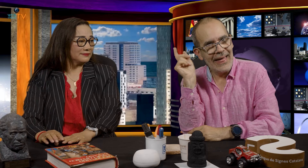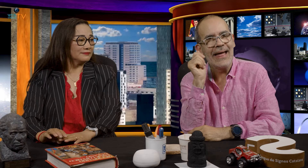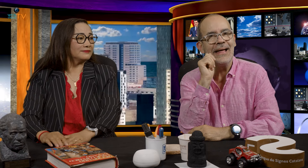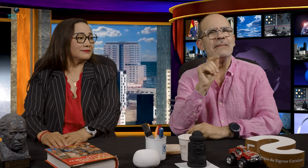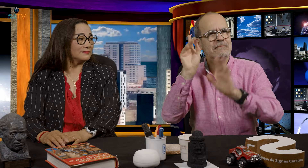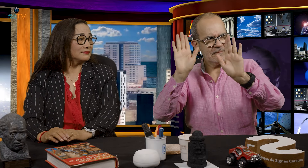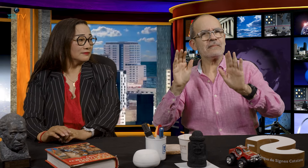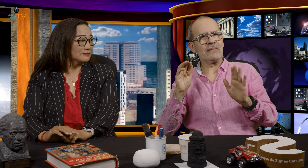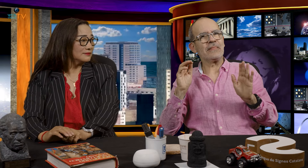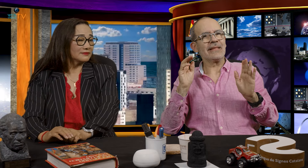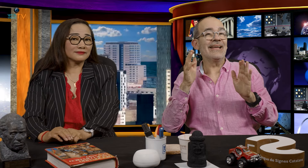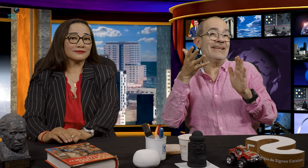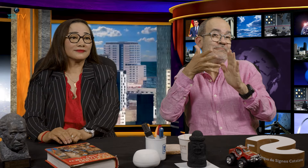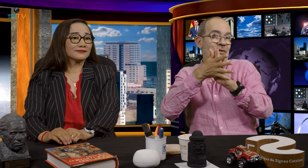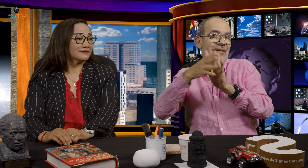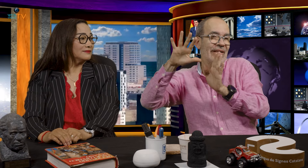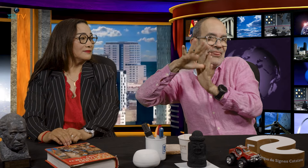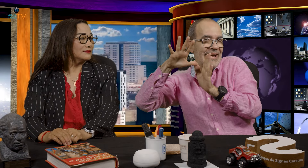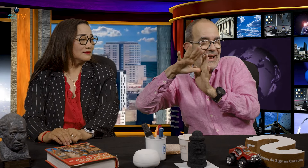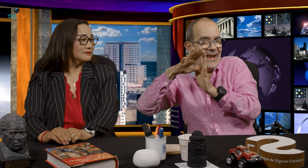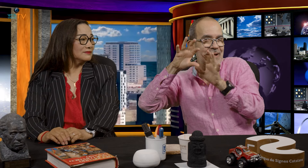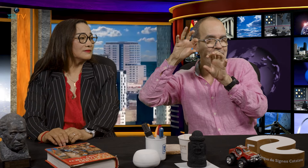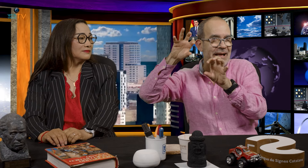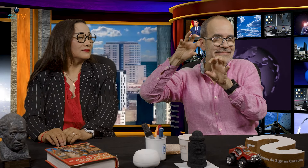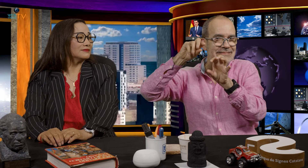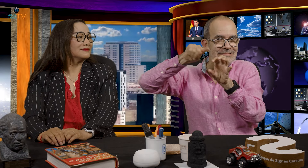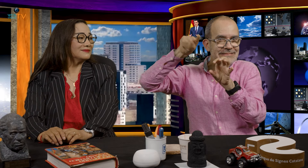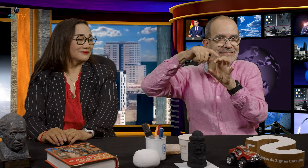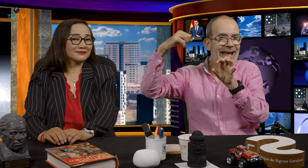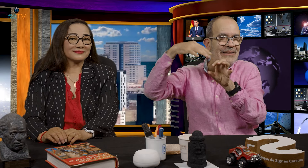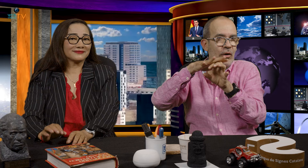Claro, tiene sentido, por la cercanía de los países, hay influencias históricas,